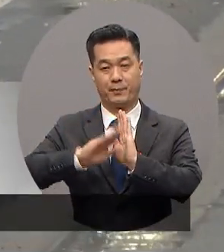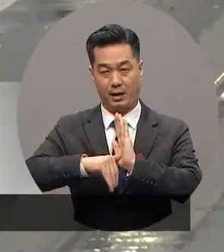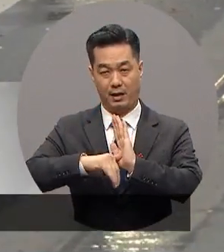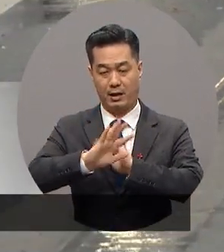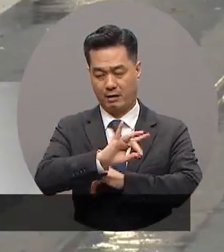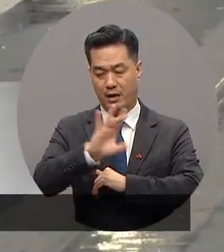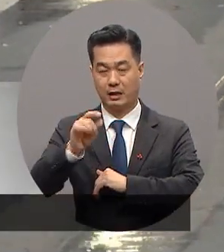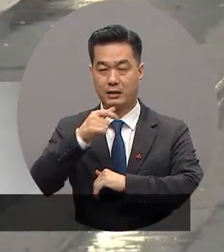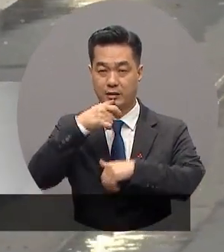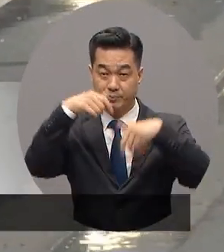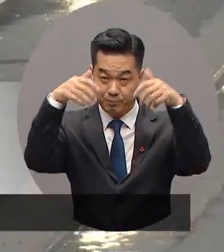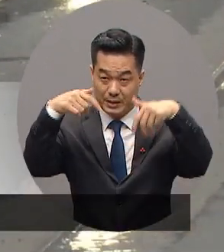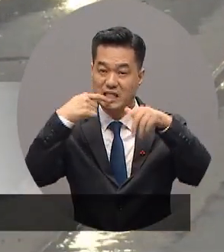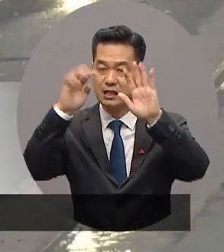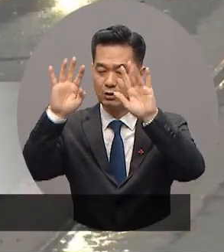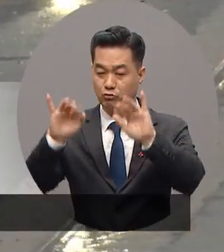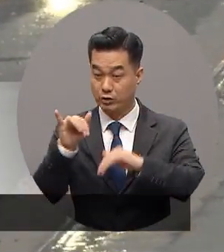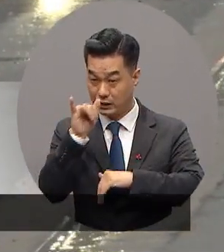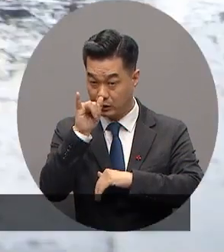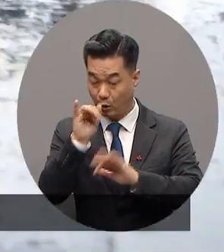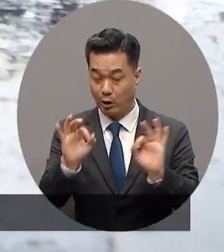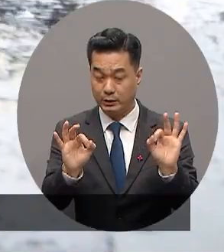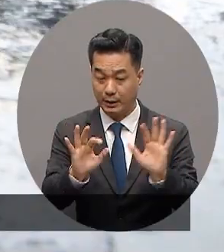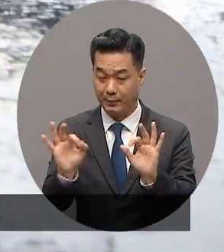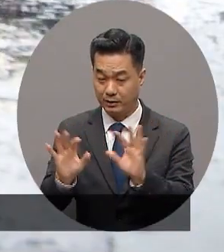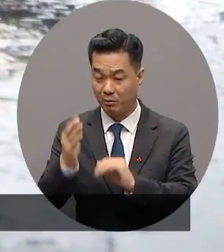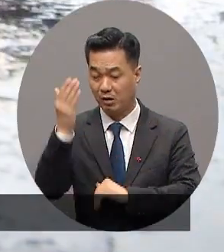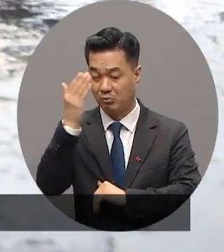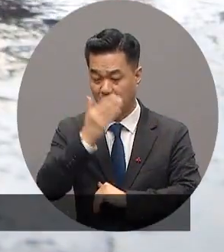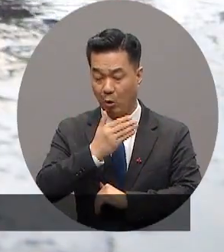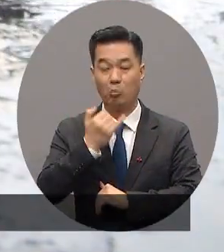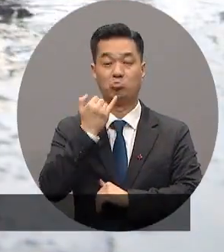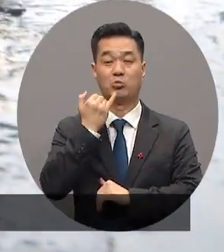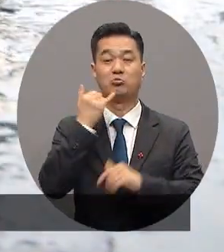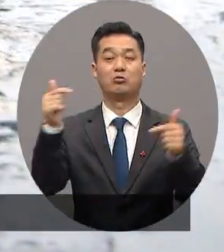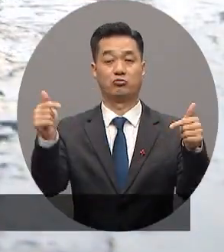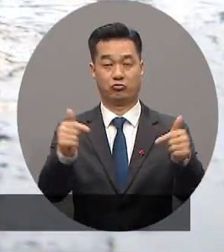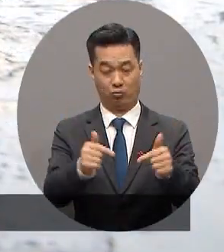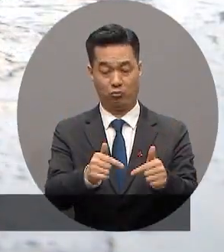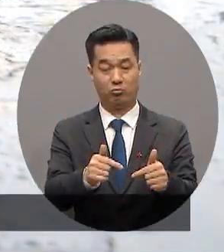오늘 오후부터 밤사이에 전국 곳곳에 이따금씩 비나 눈이 내리면 일시적으로는